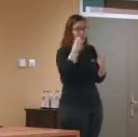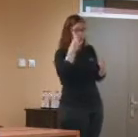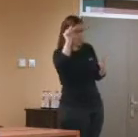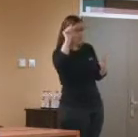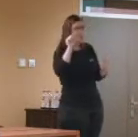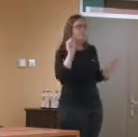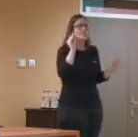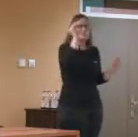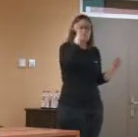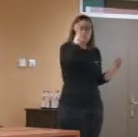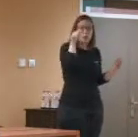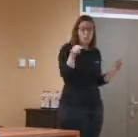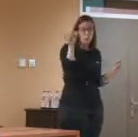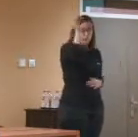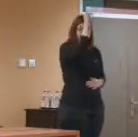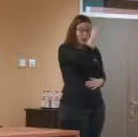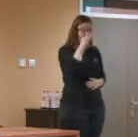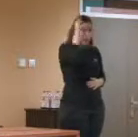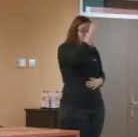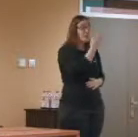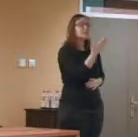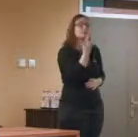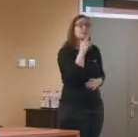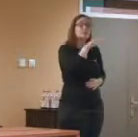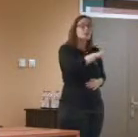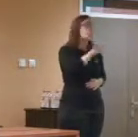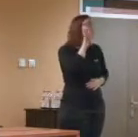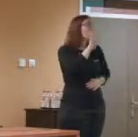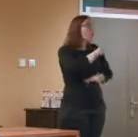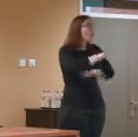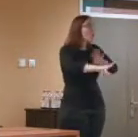es que si eres corrupto tienes que tener un buen matrimonio,